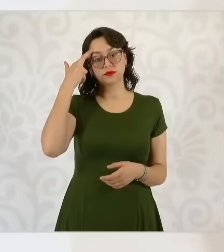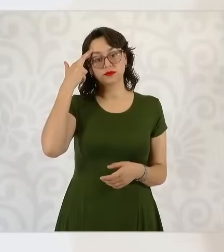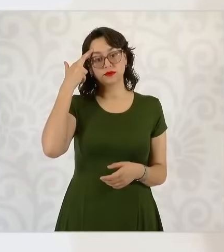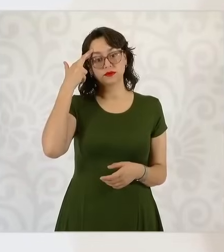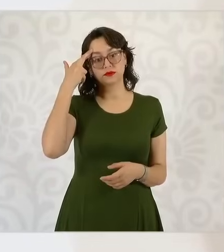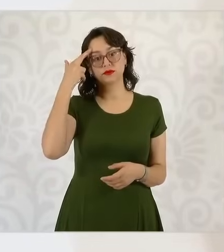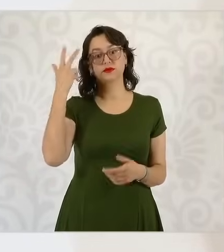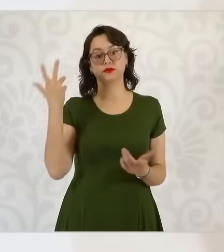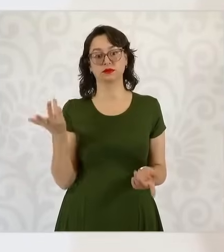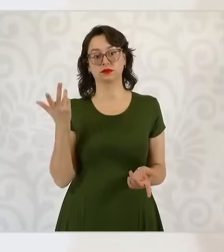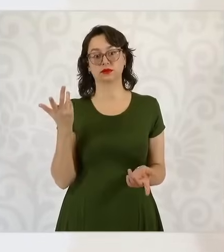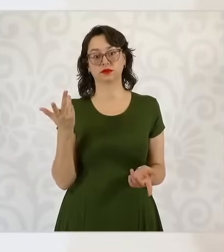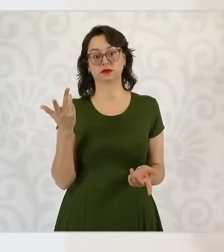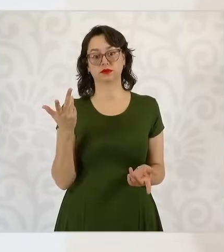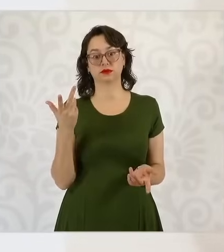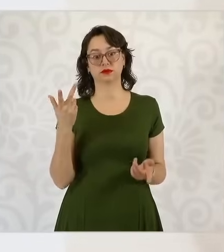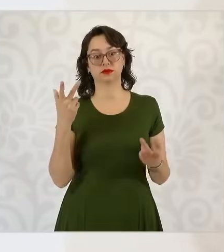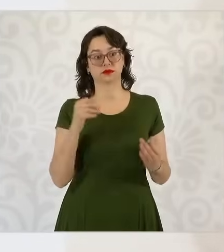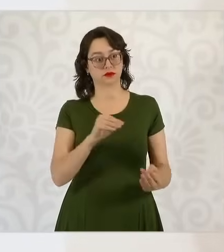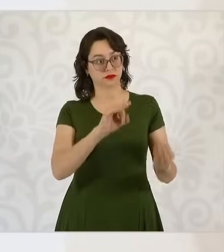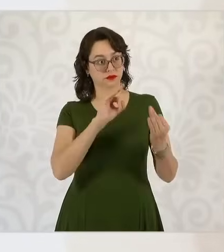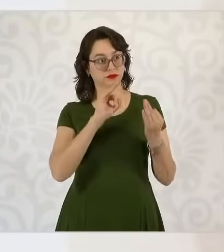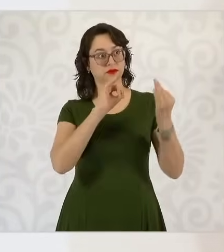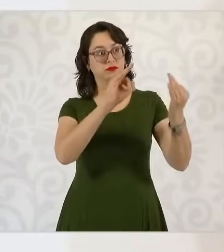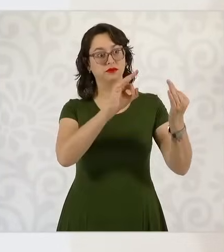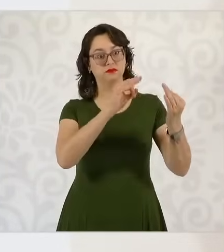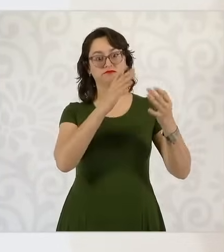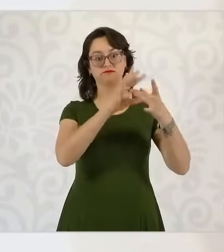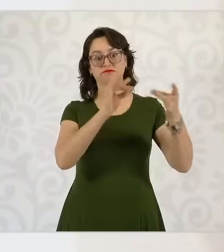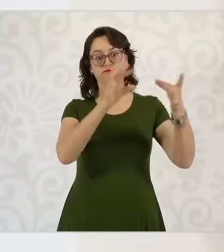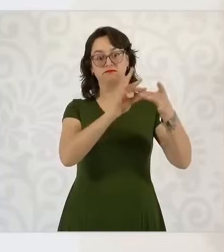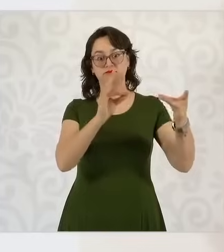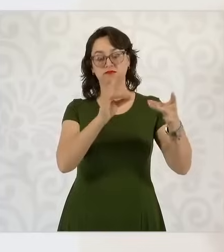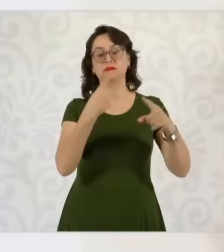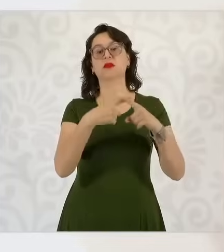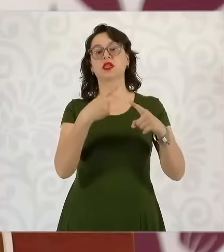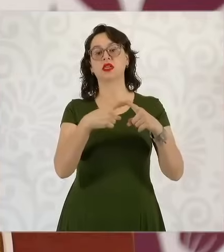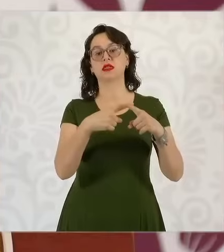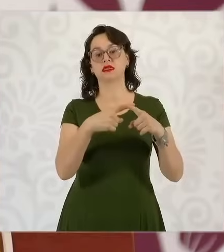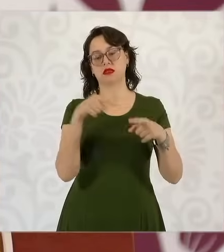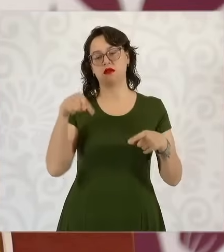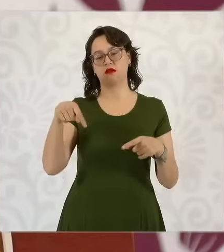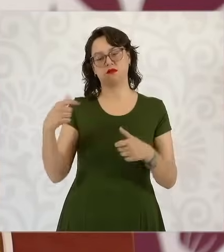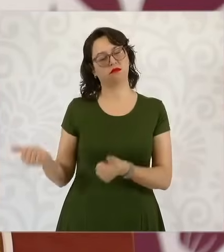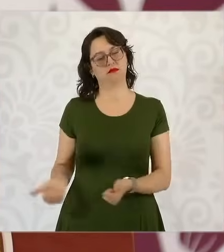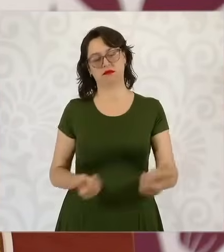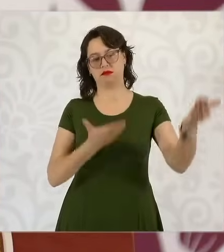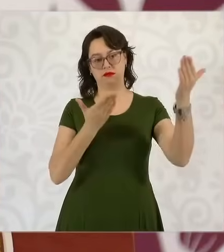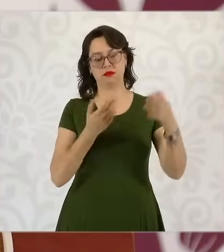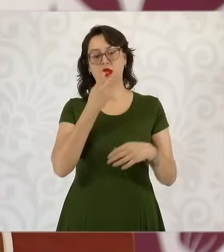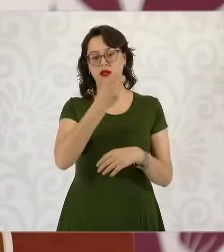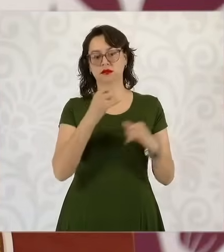por México en una extradición entonces es la comunicación entre las instituciones lo que